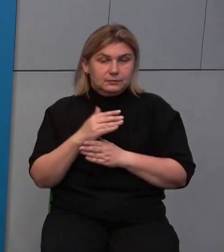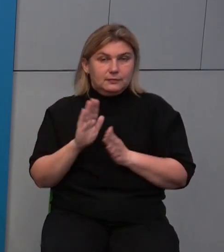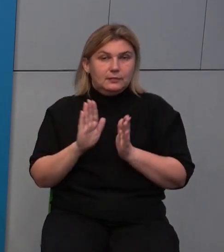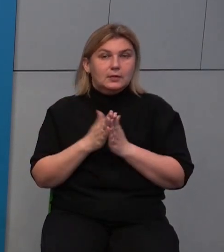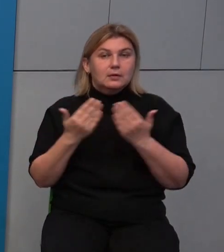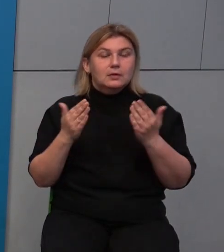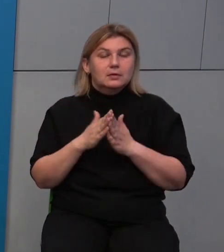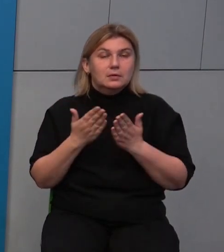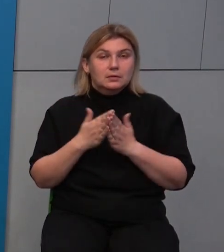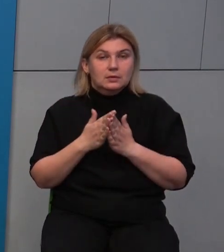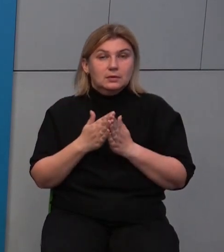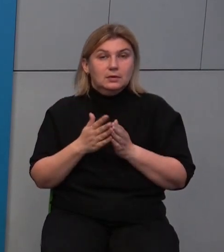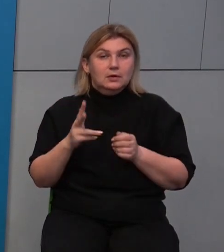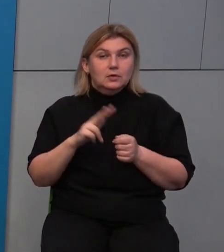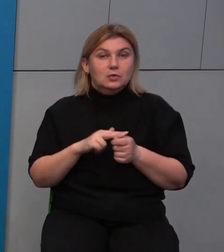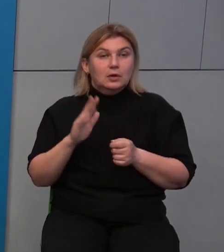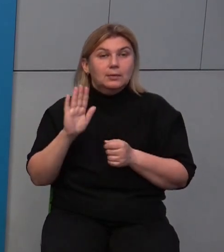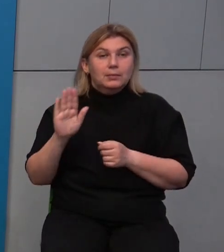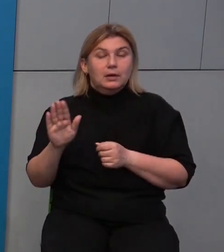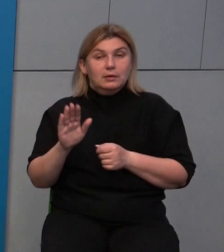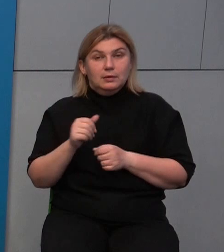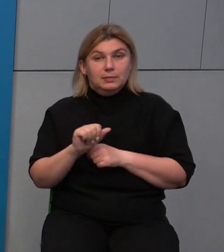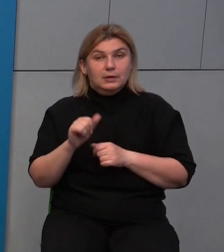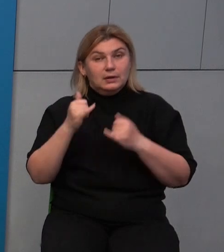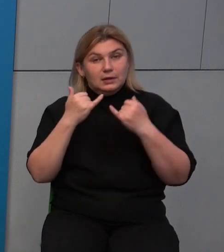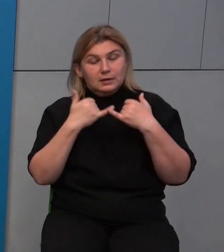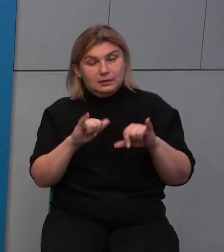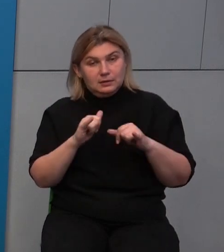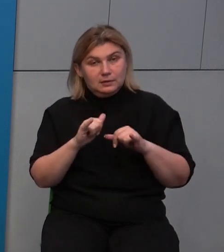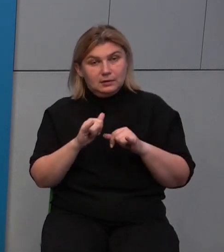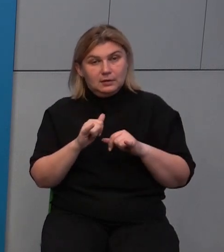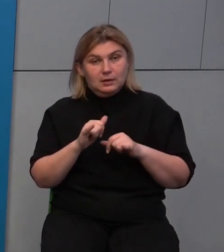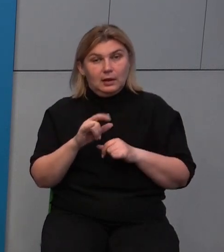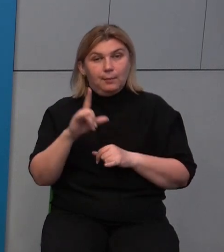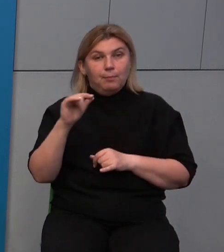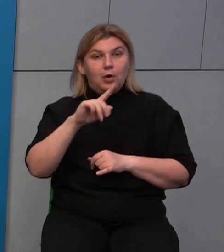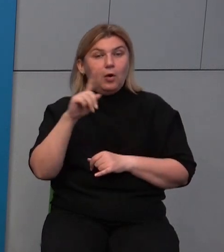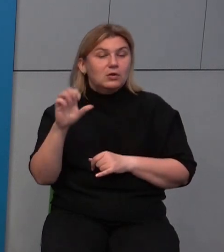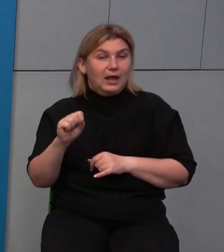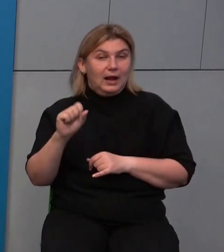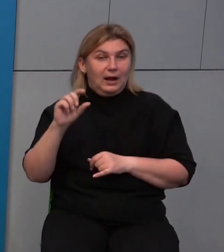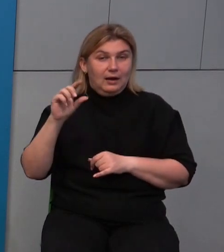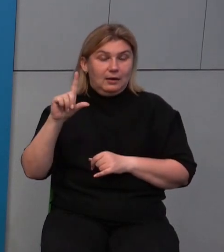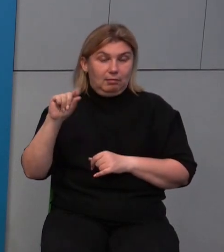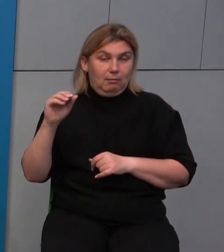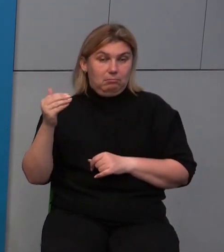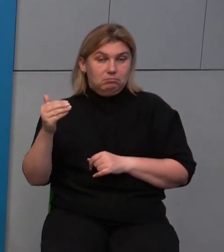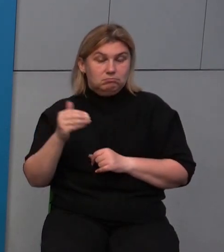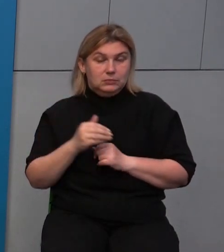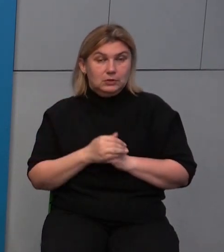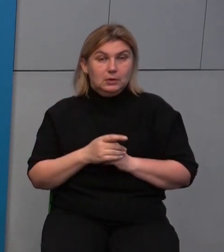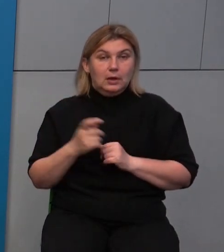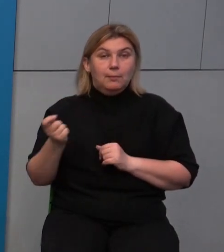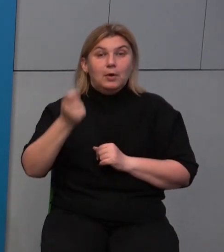która miała być o czymś zupełnie innym, czyli o prozie Stanisława Lema. I pojechałam do Lwowa na początek.